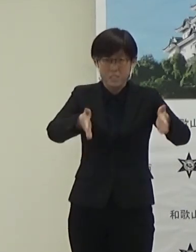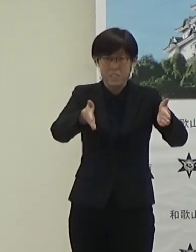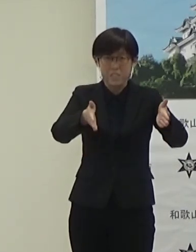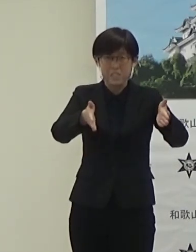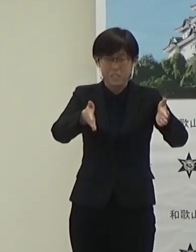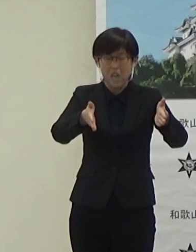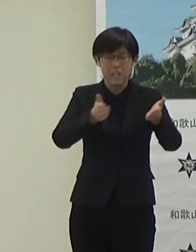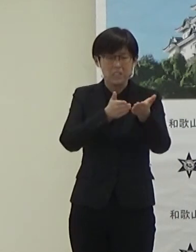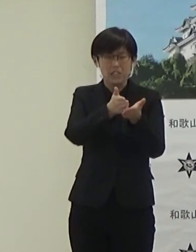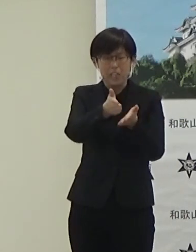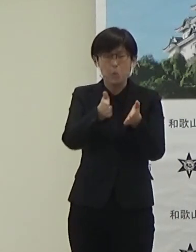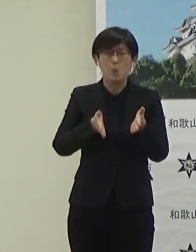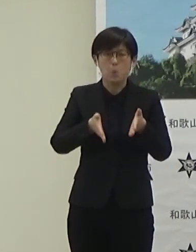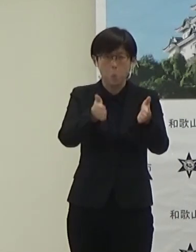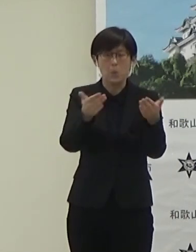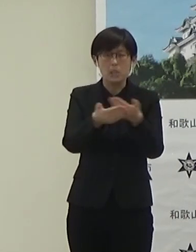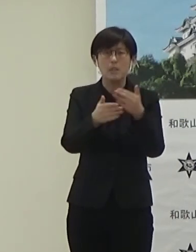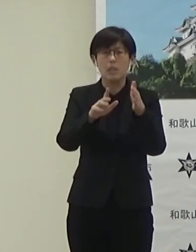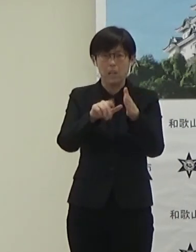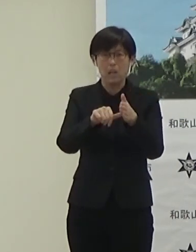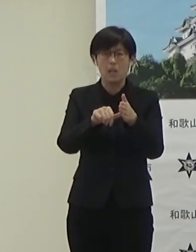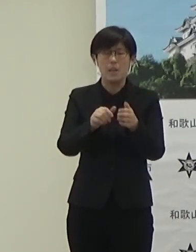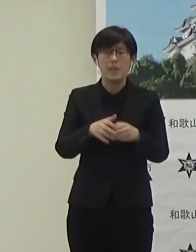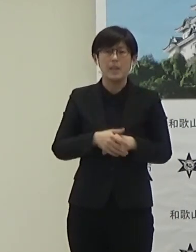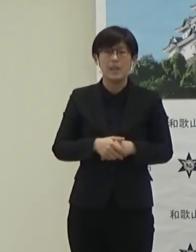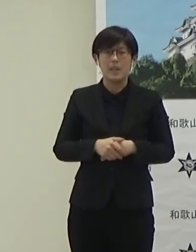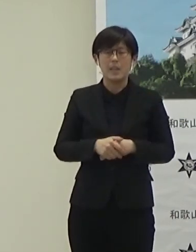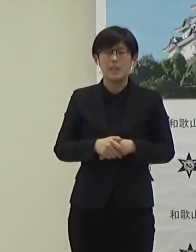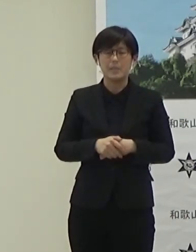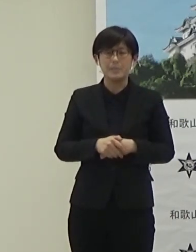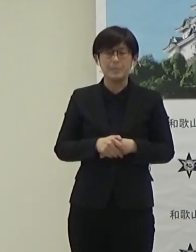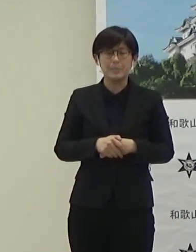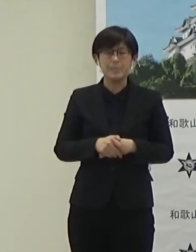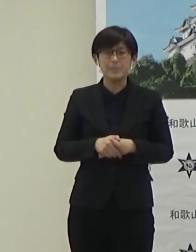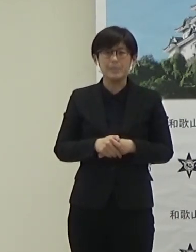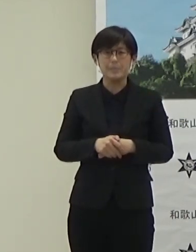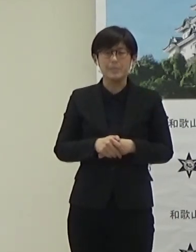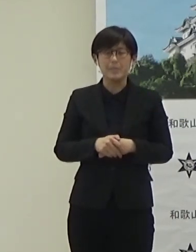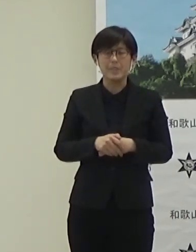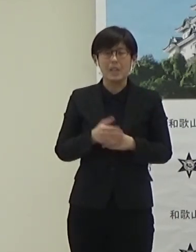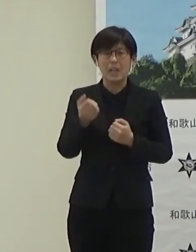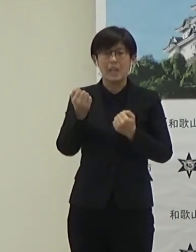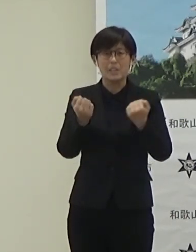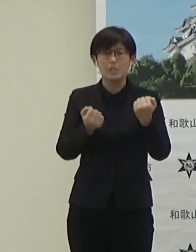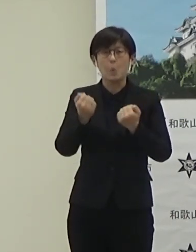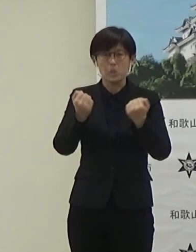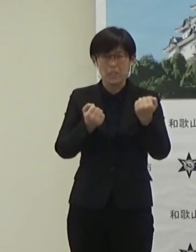的には自動運転等が普及するときに やはり自動車専用道路から入ってくる